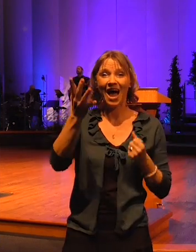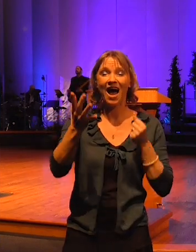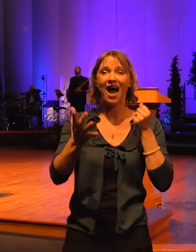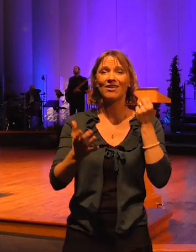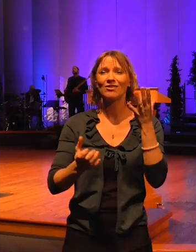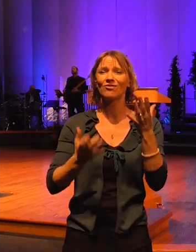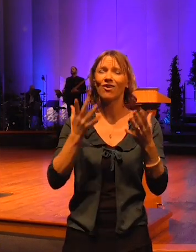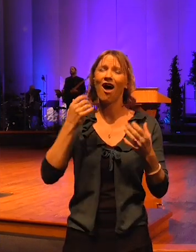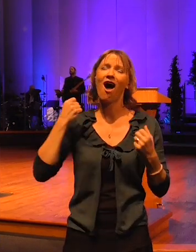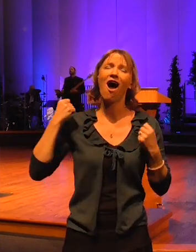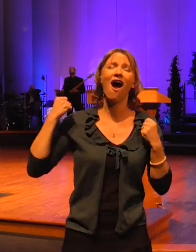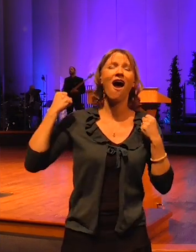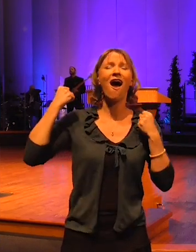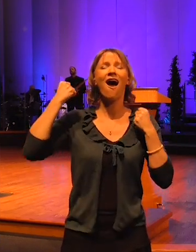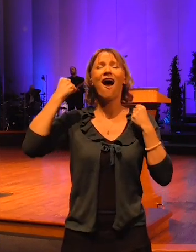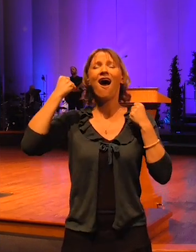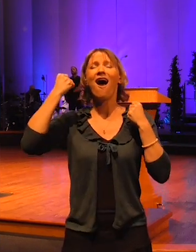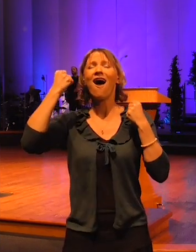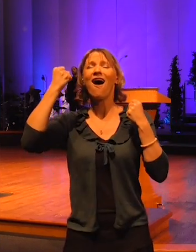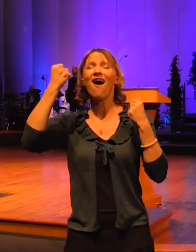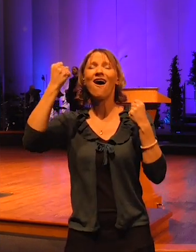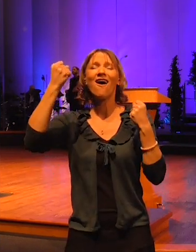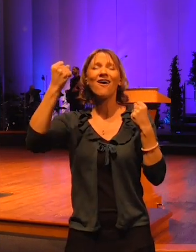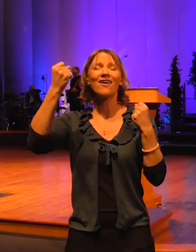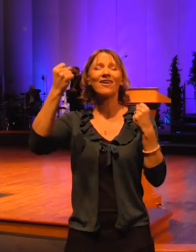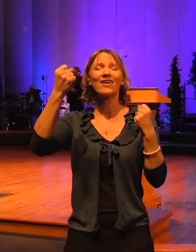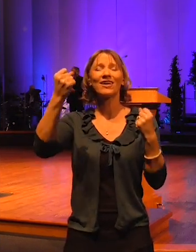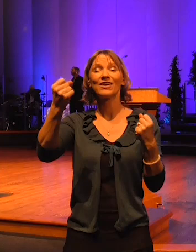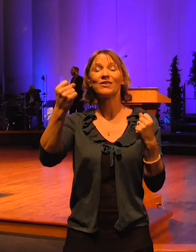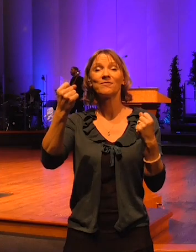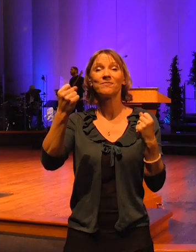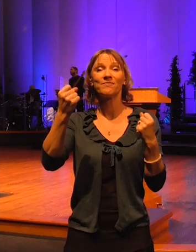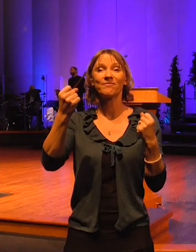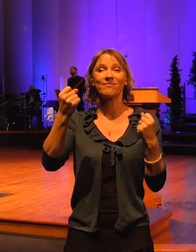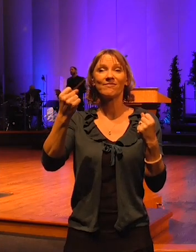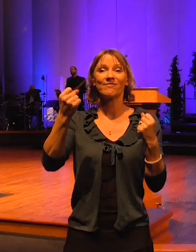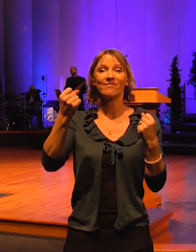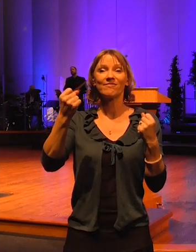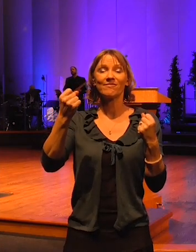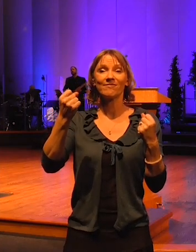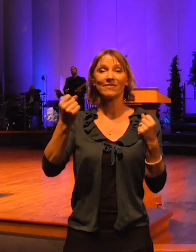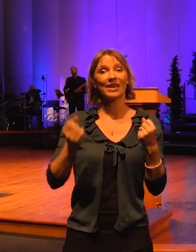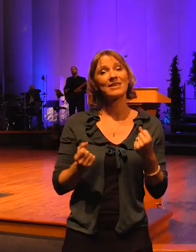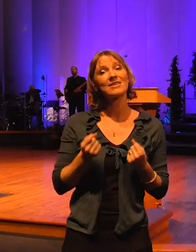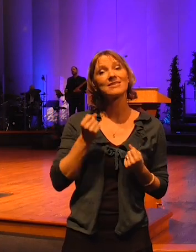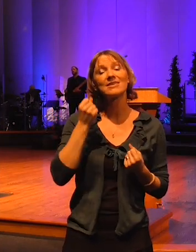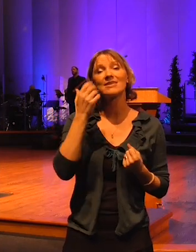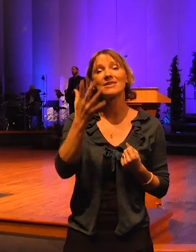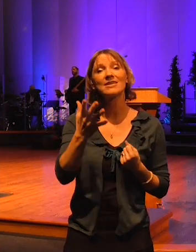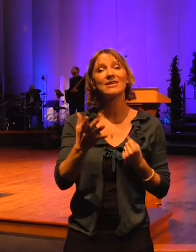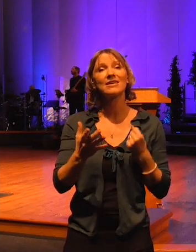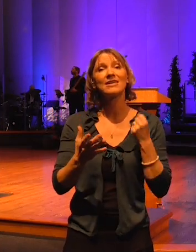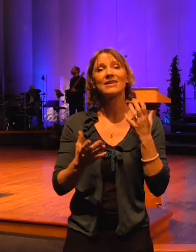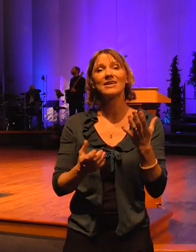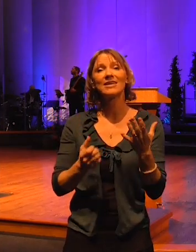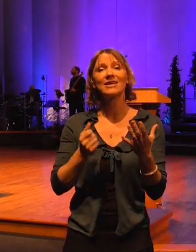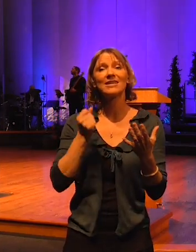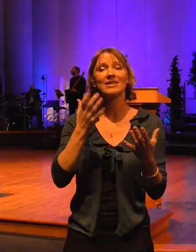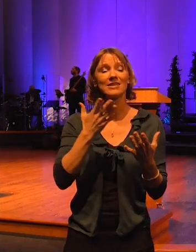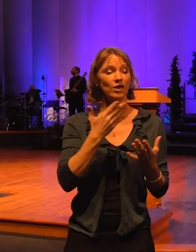fuerte, canten cosas buenas, no